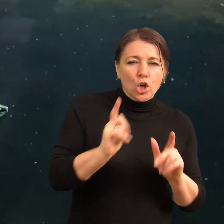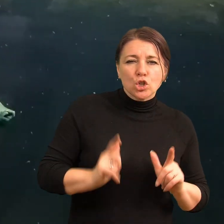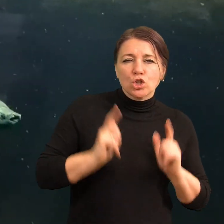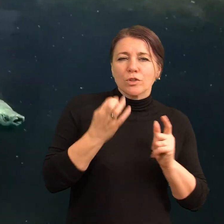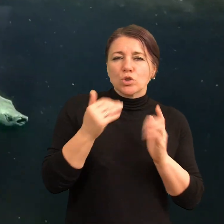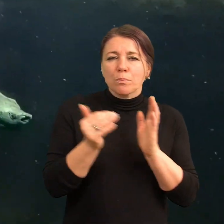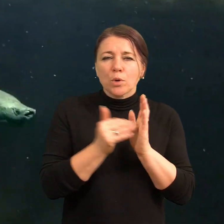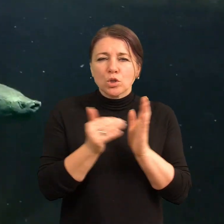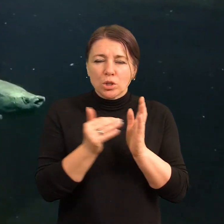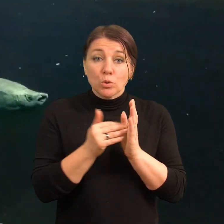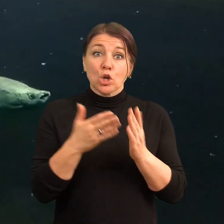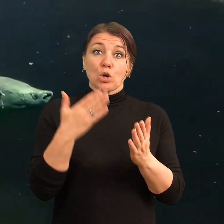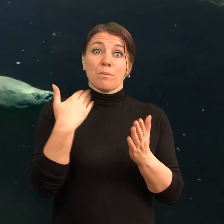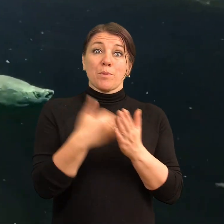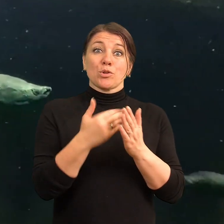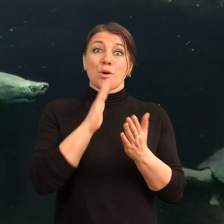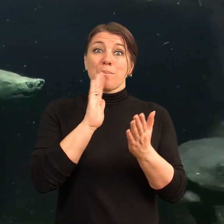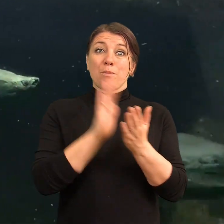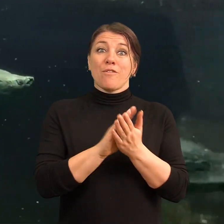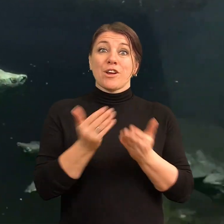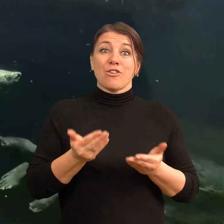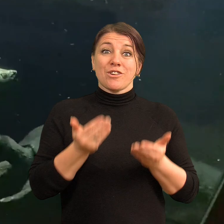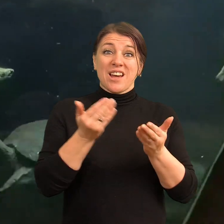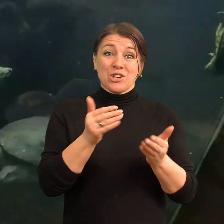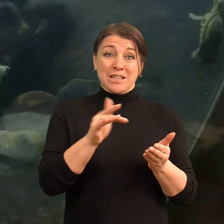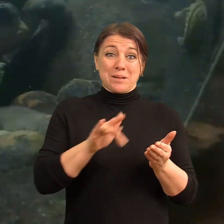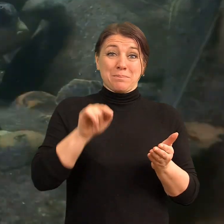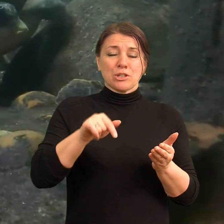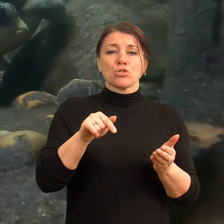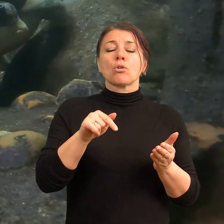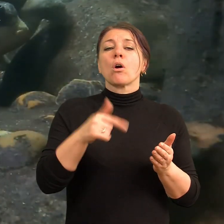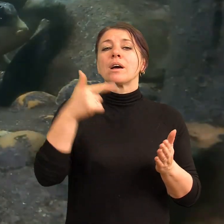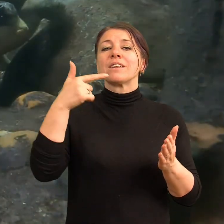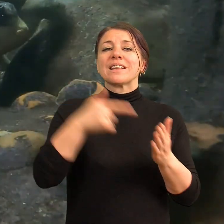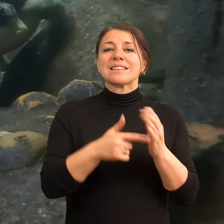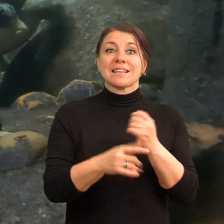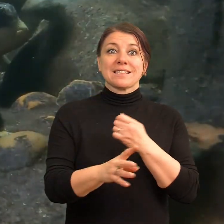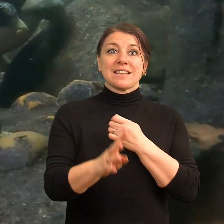I proto byl mimořádně cenný odchov mláděte batagura tuntonga z roku 2019,